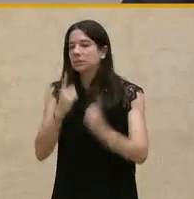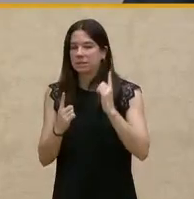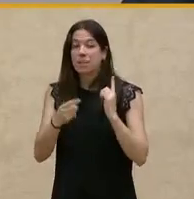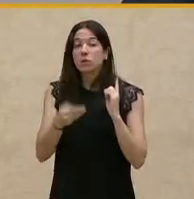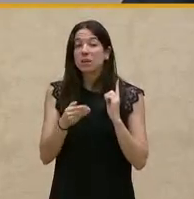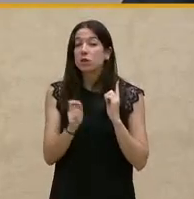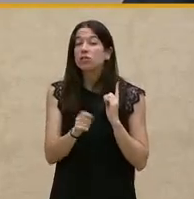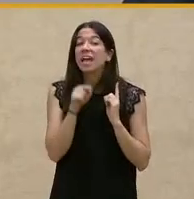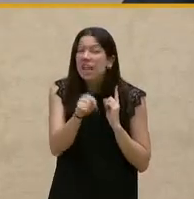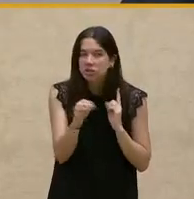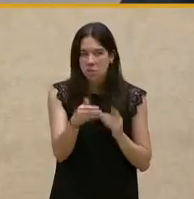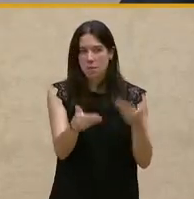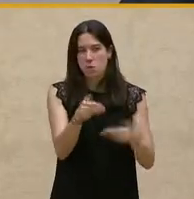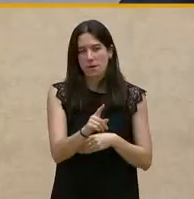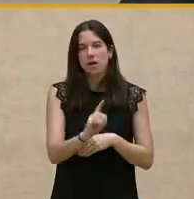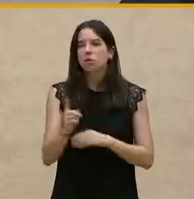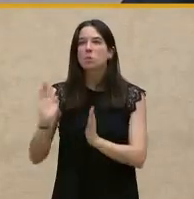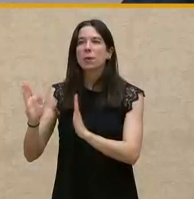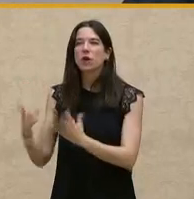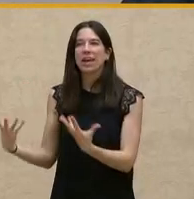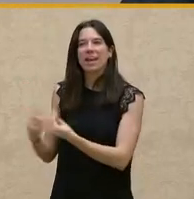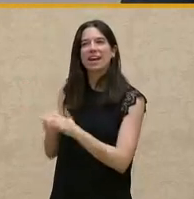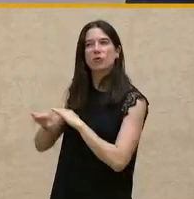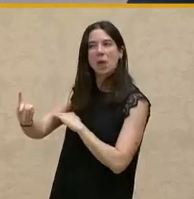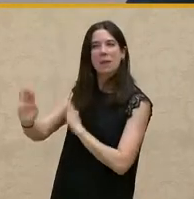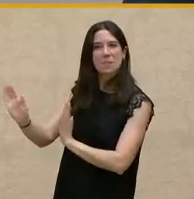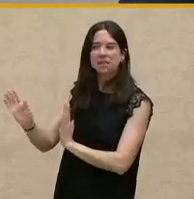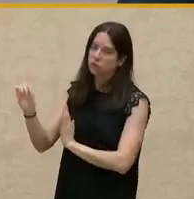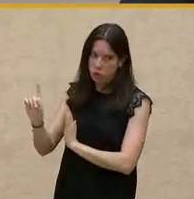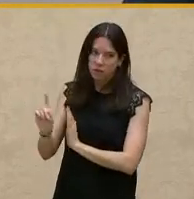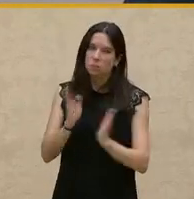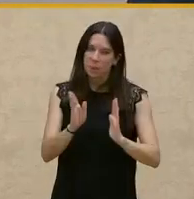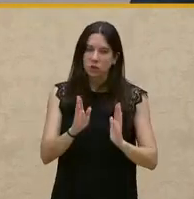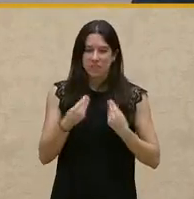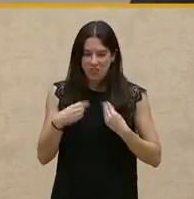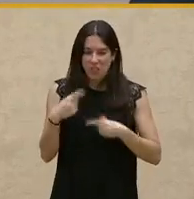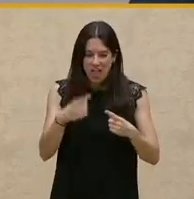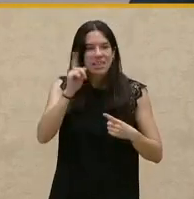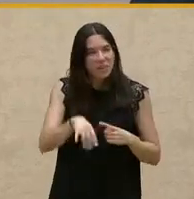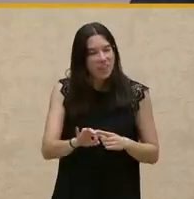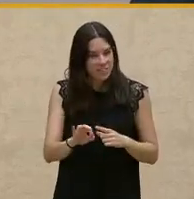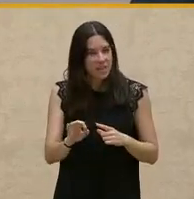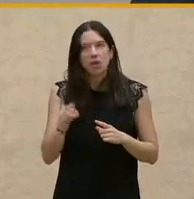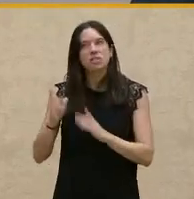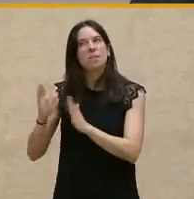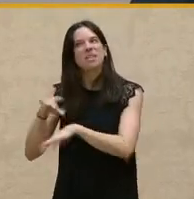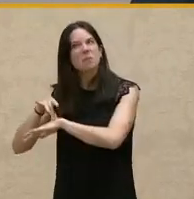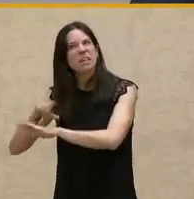son los que hay que evaluar también y no solo la parte médica, sino familiar, de comunicación y de